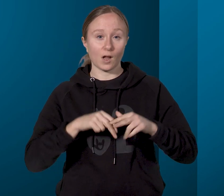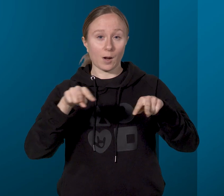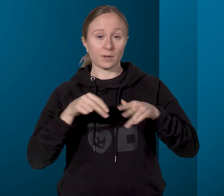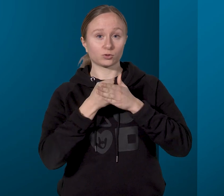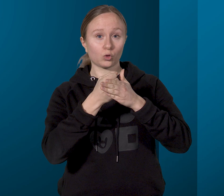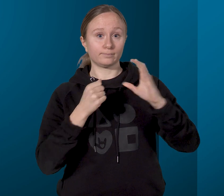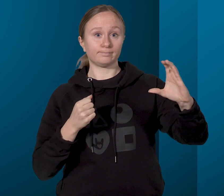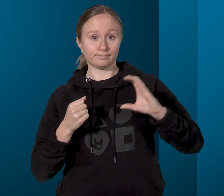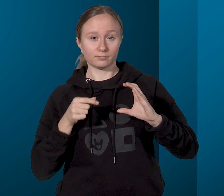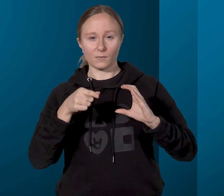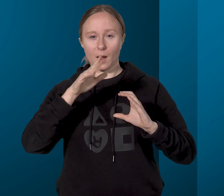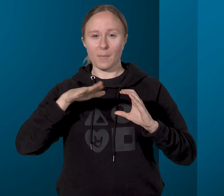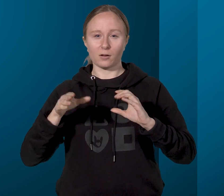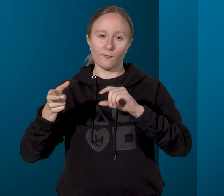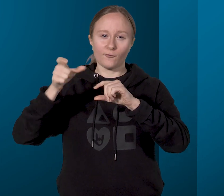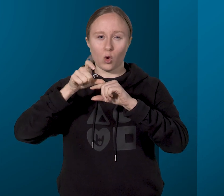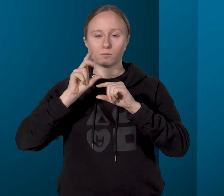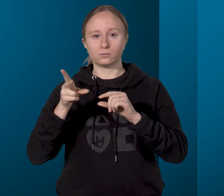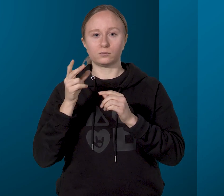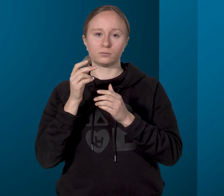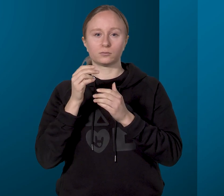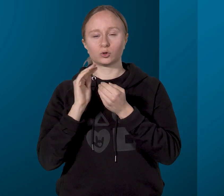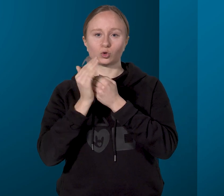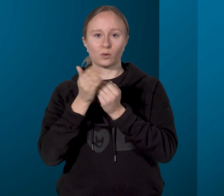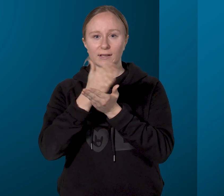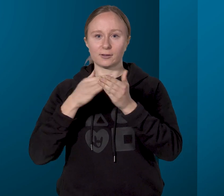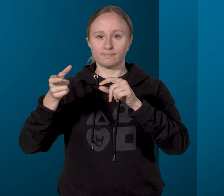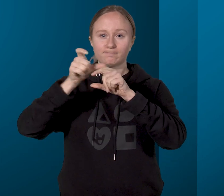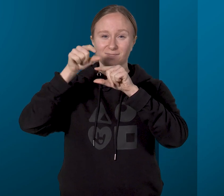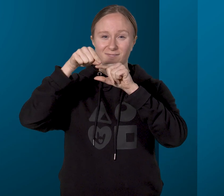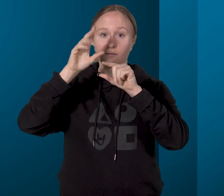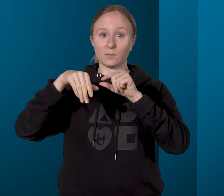Barnförhöjningarna samt skyddsdelen, som har varit 300 euro per månad, -